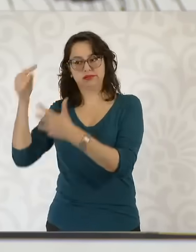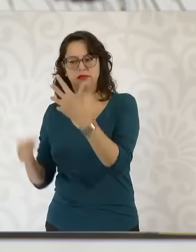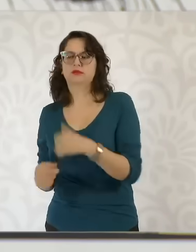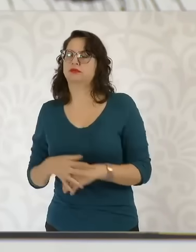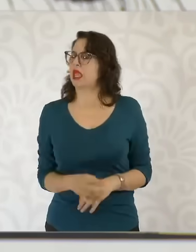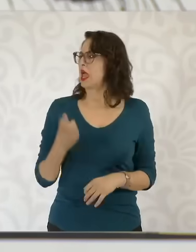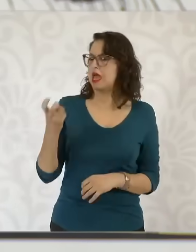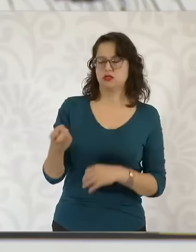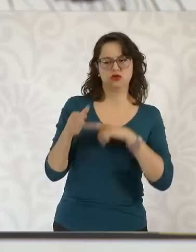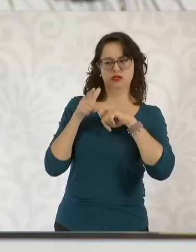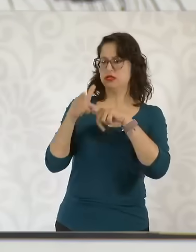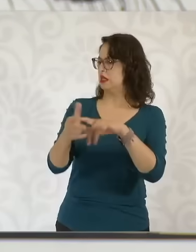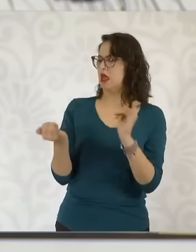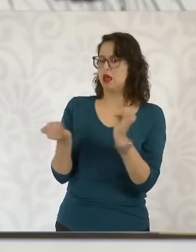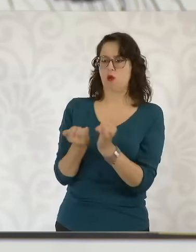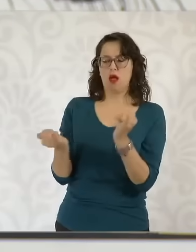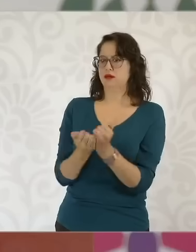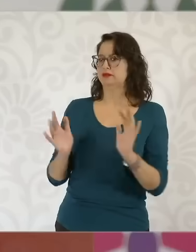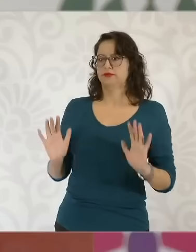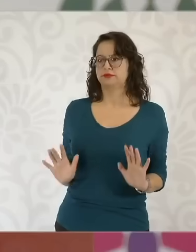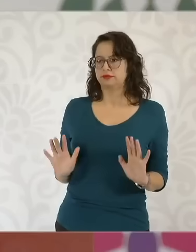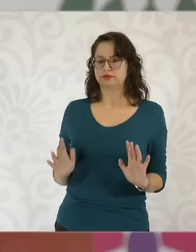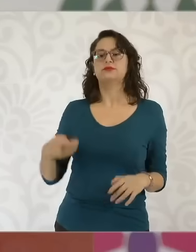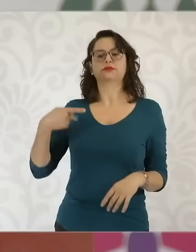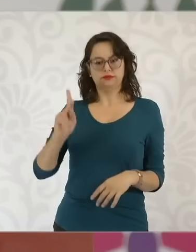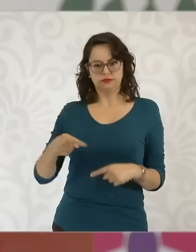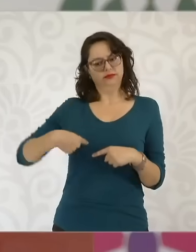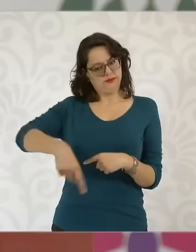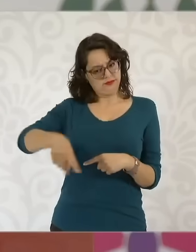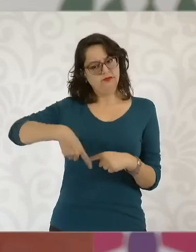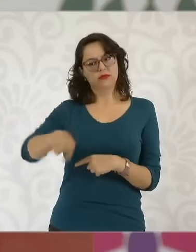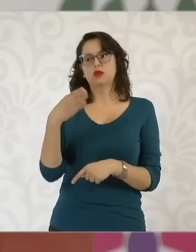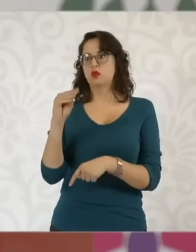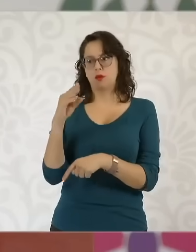¿verdad? Nosotros seguimos trabajando en ellos y hay mucha comunicación.